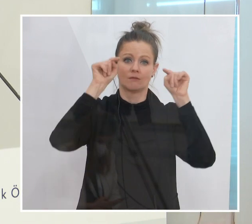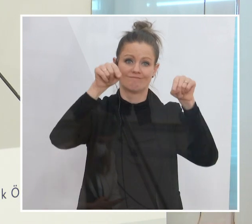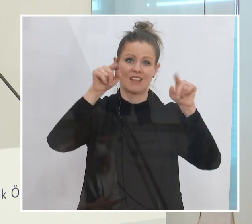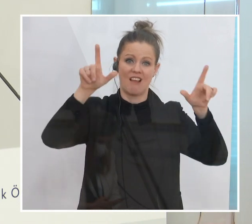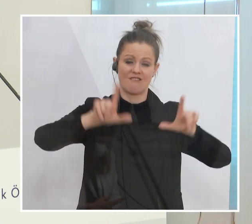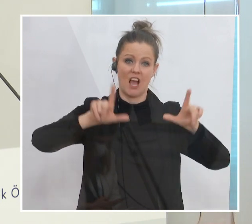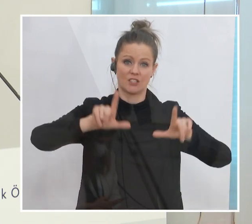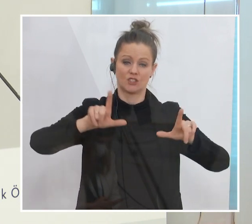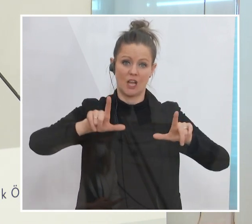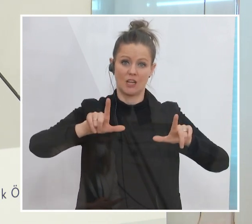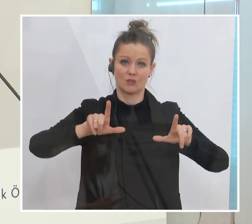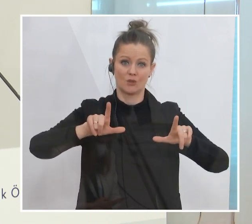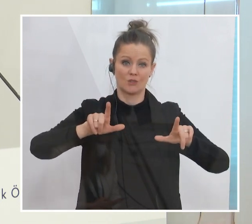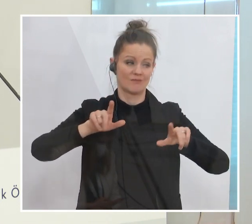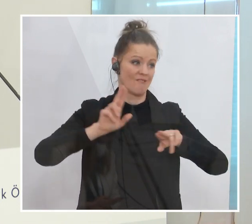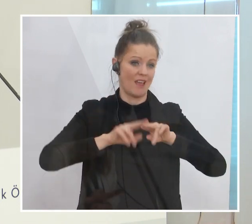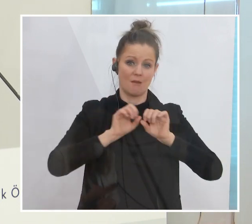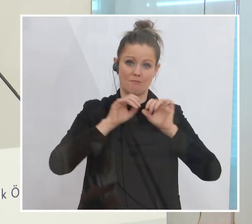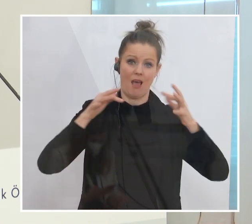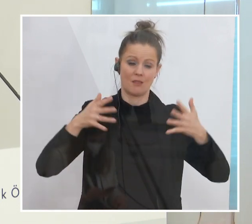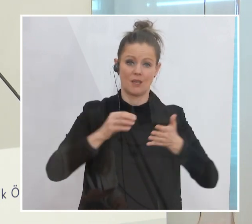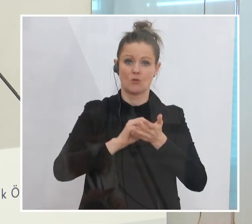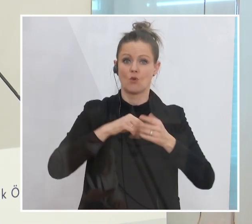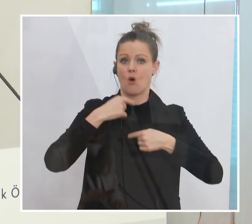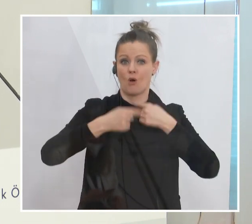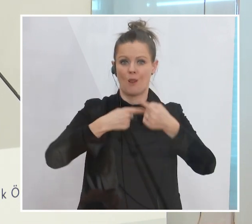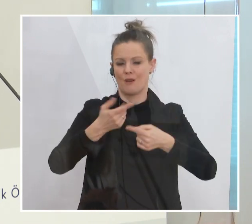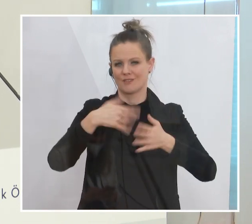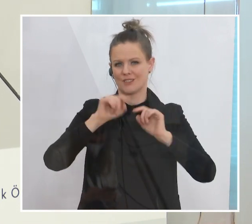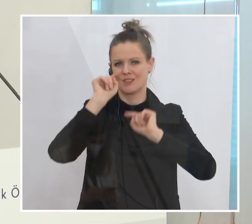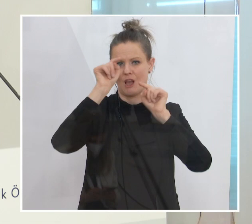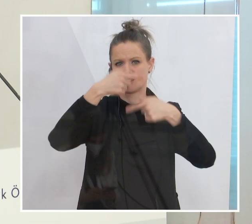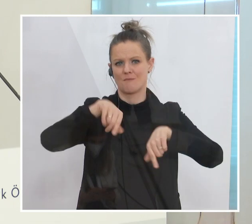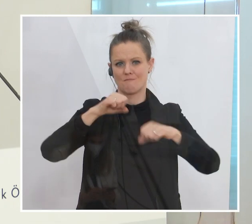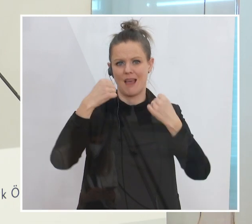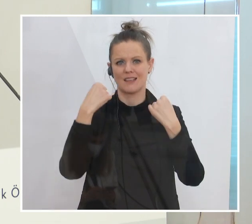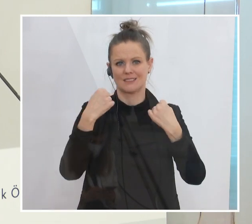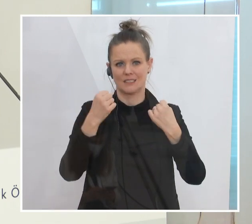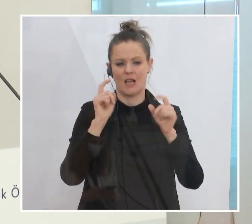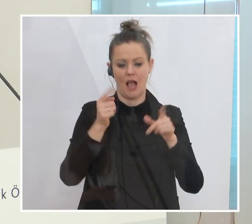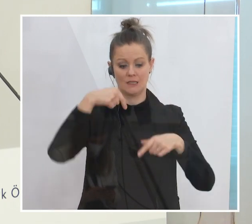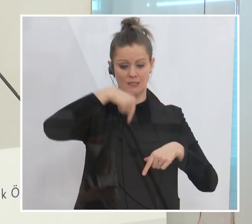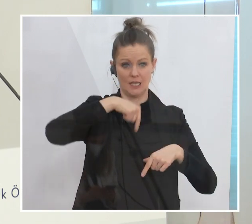so lange die Pandemie andauert, als sicherer angesehen werden als Indoorveranstaltungen.